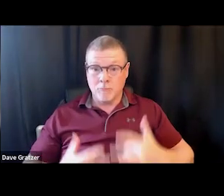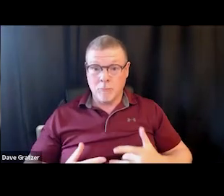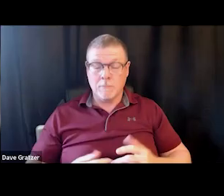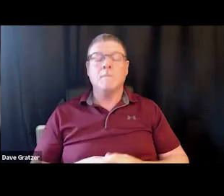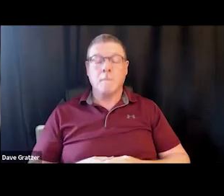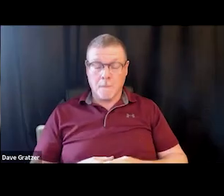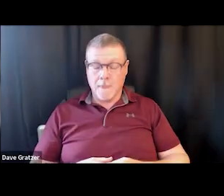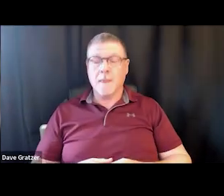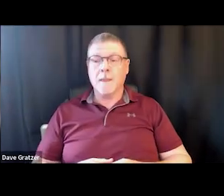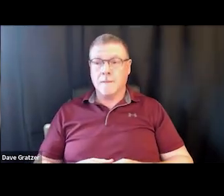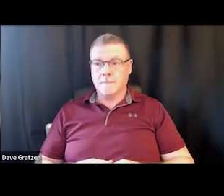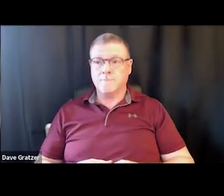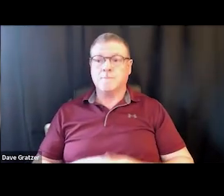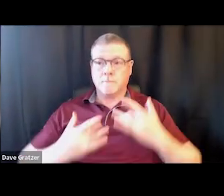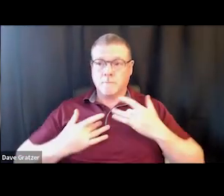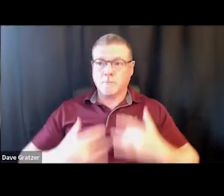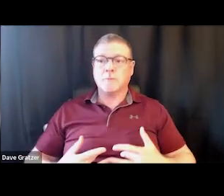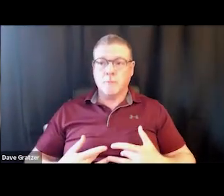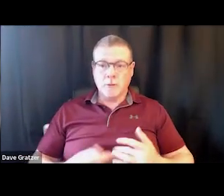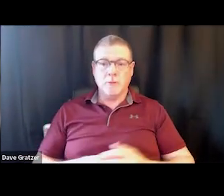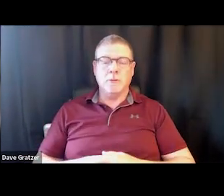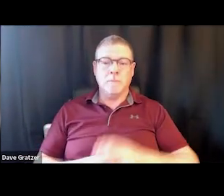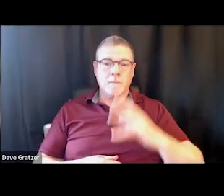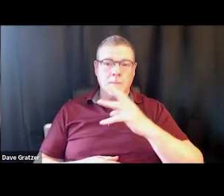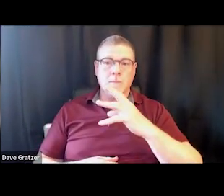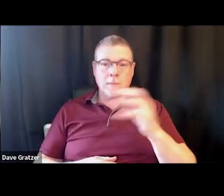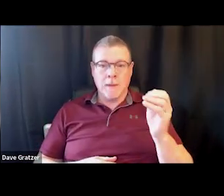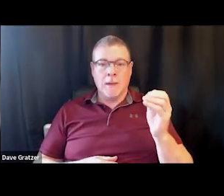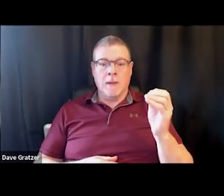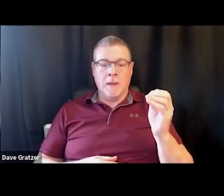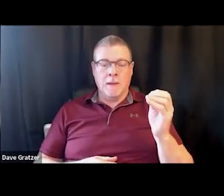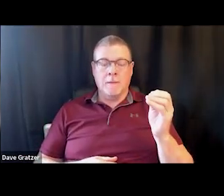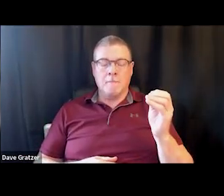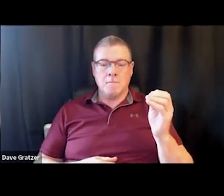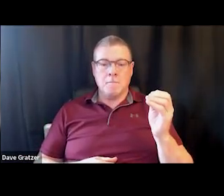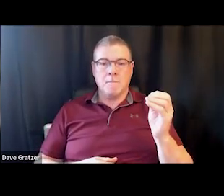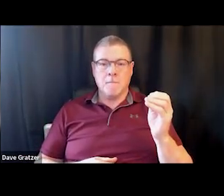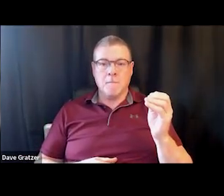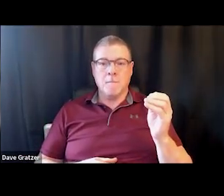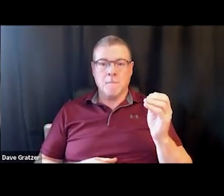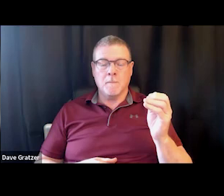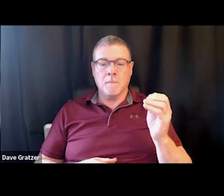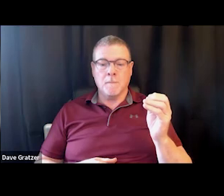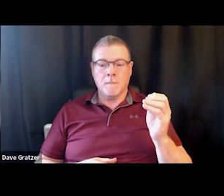[Richard] Sí, hubo depresión, y había dolores de cabeza,